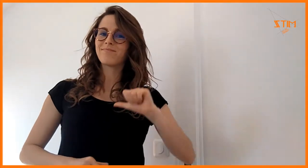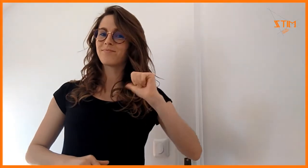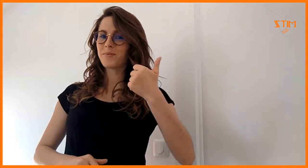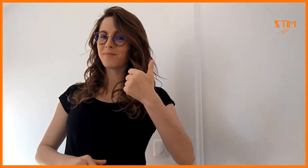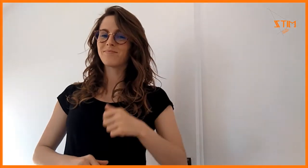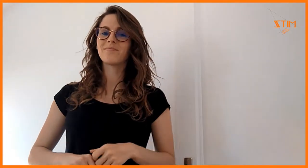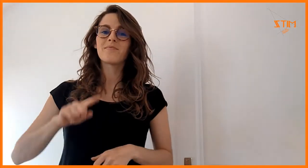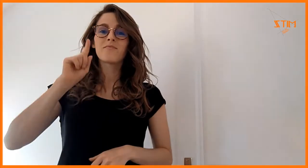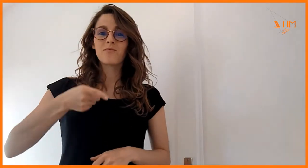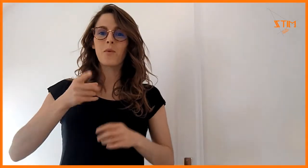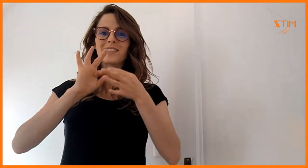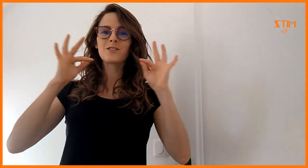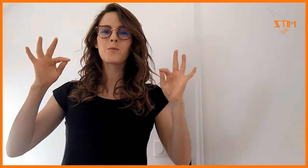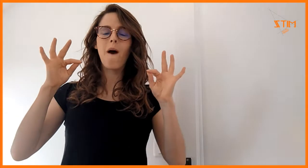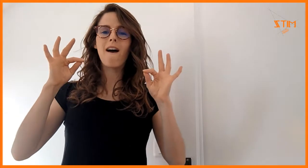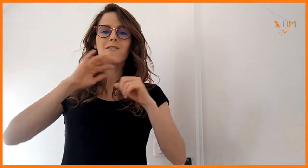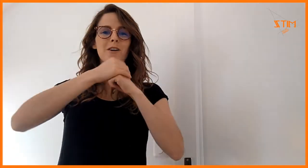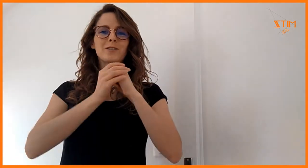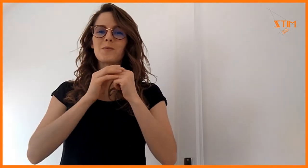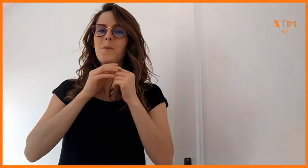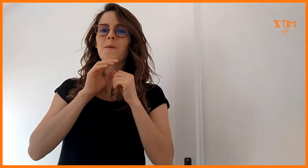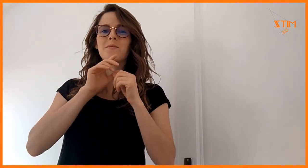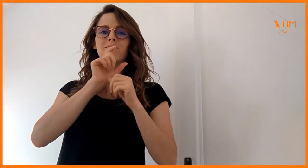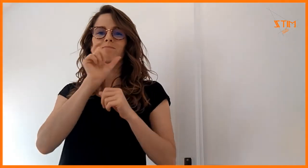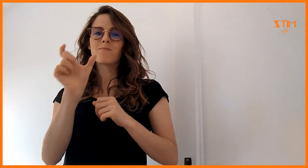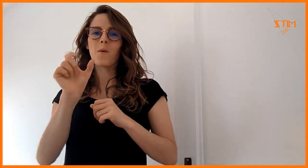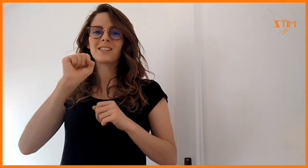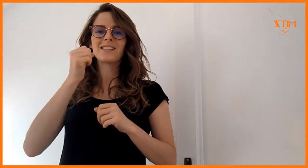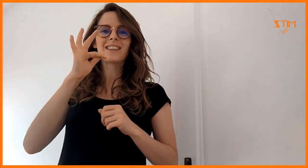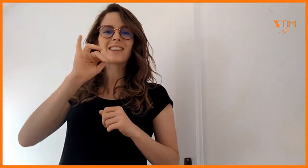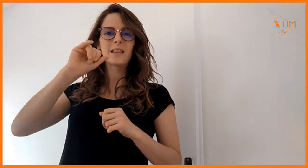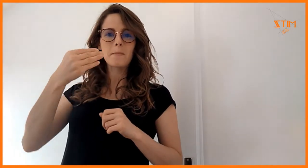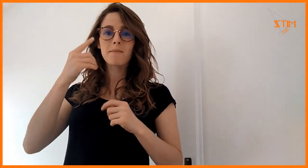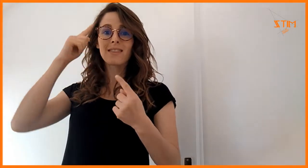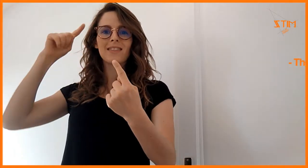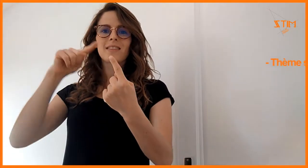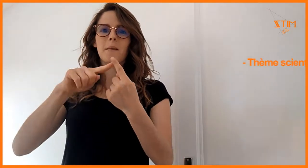1. Thème de l'histoire du mot "STIM" avec la configuration des mains :